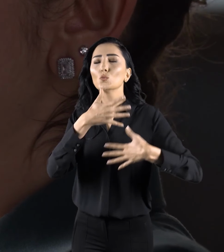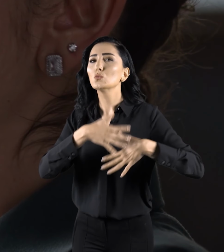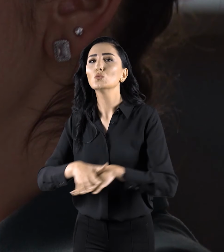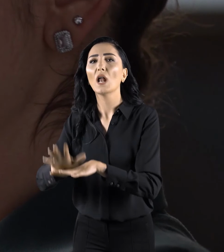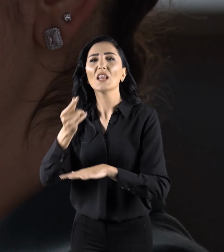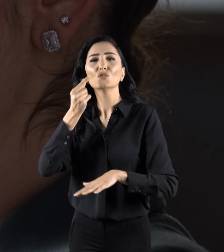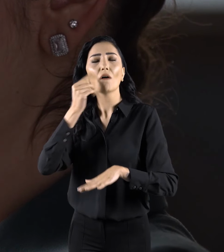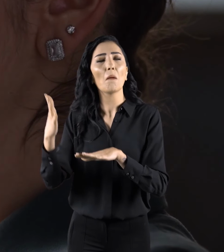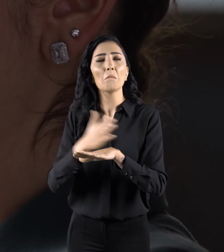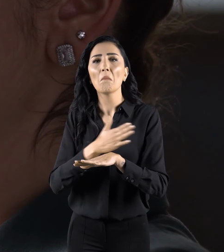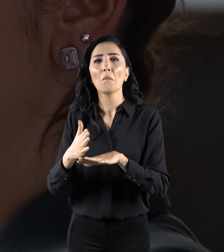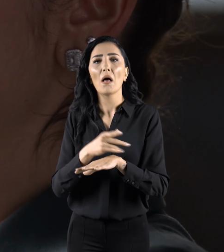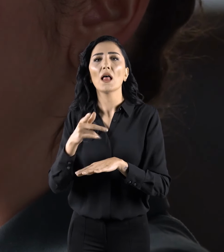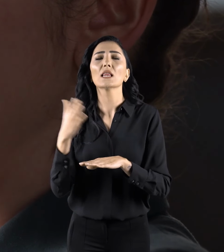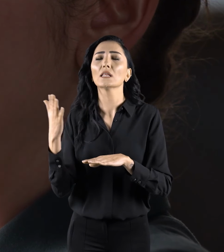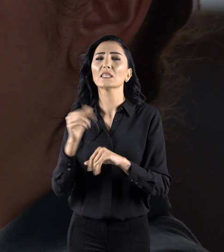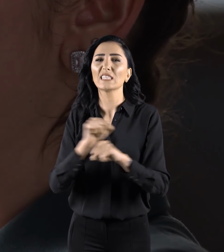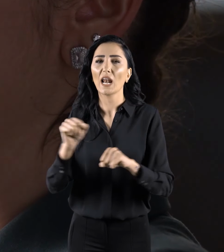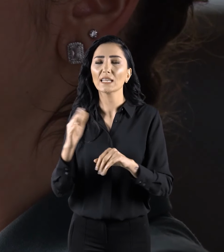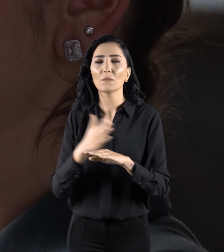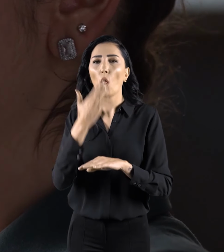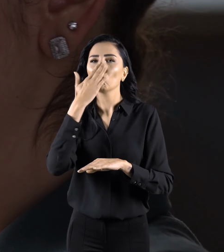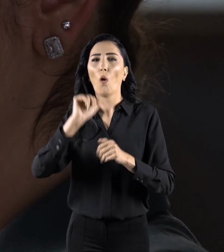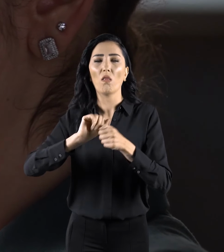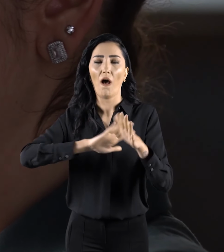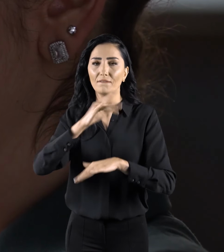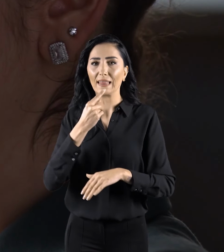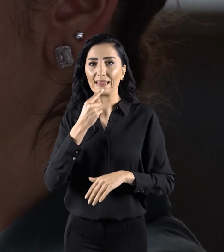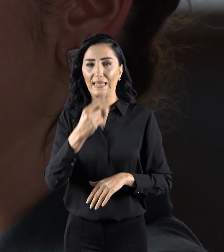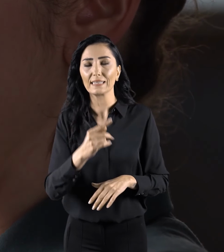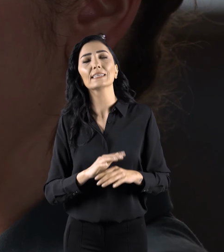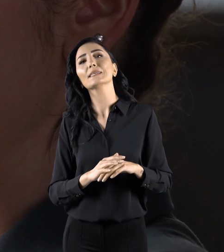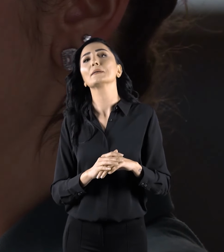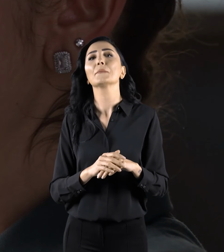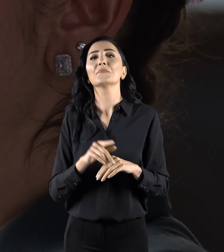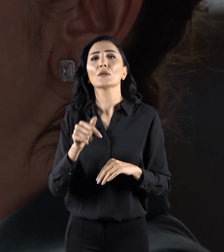Seller en çok can ve mal kaybına sebep olan doğal afet türüdür dedik az önce.